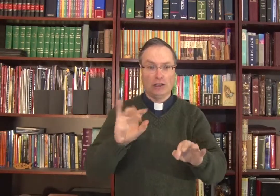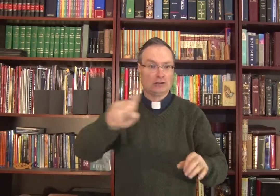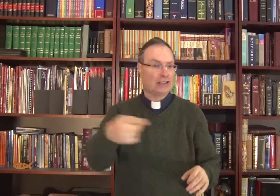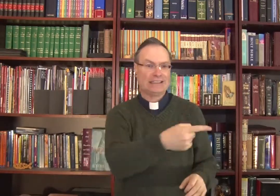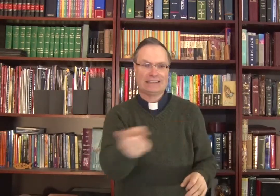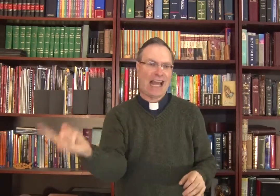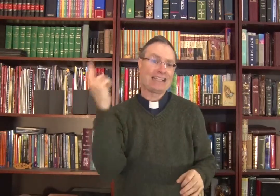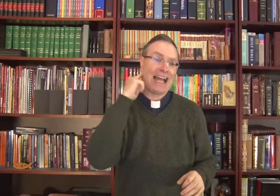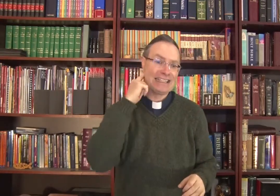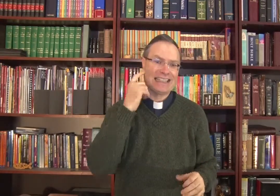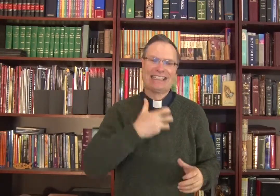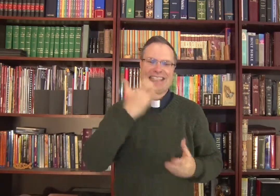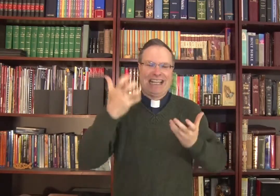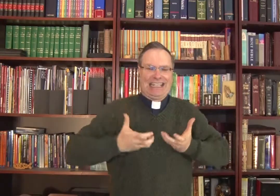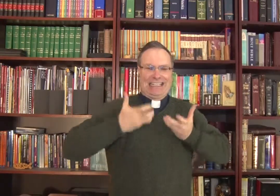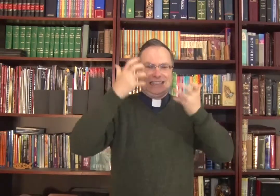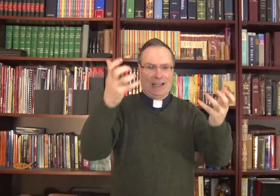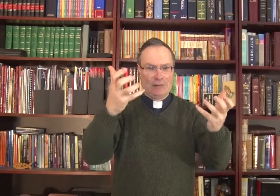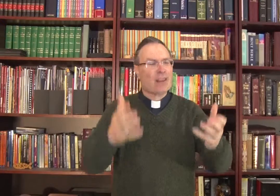je les entendis s’écrier: